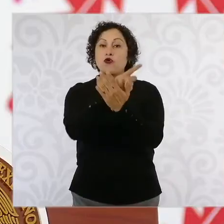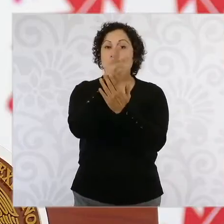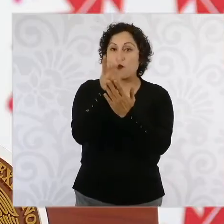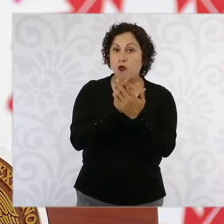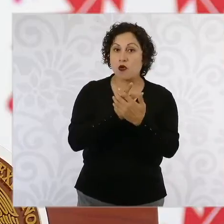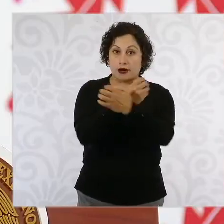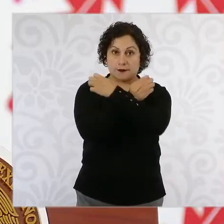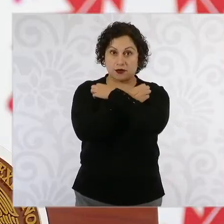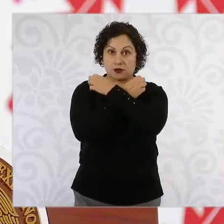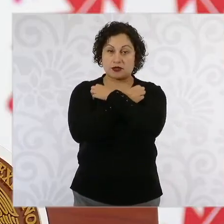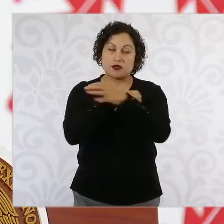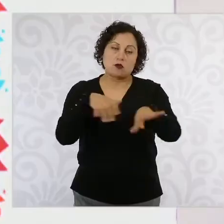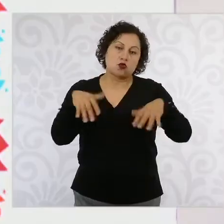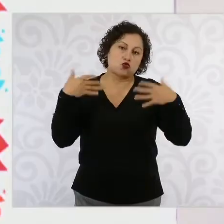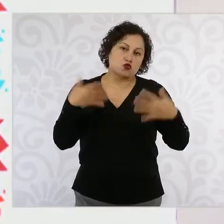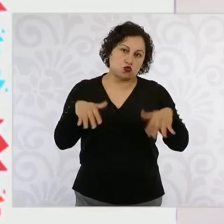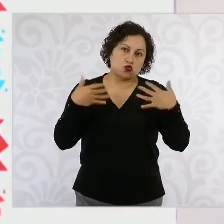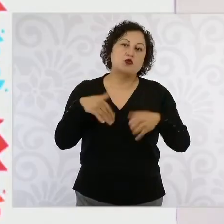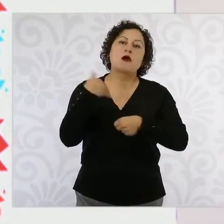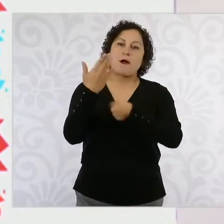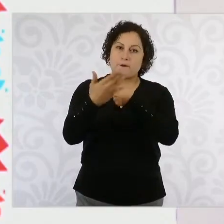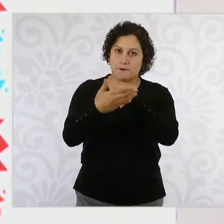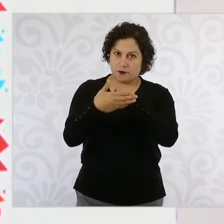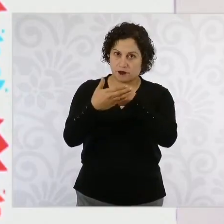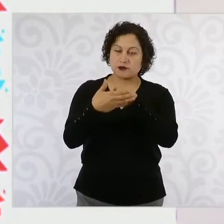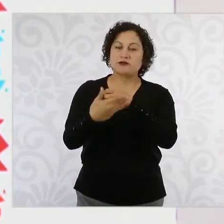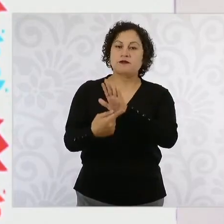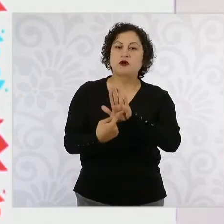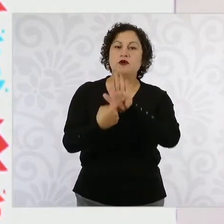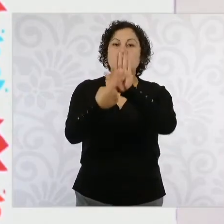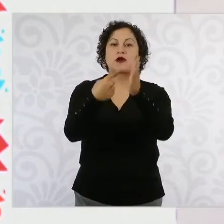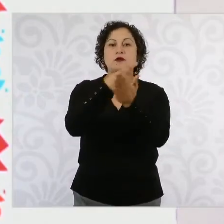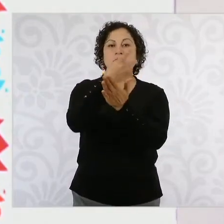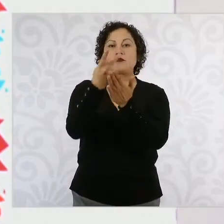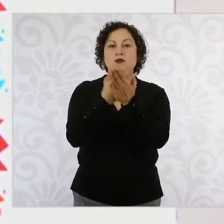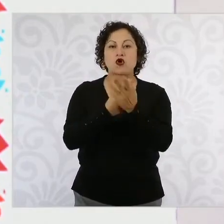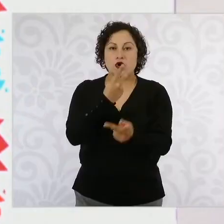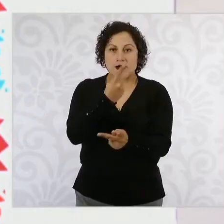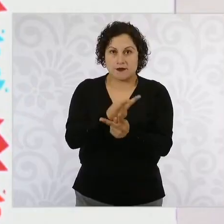a presentar el programa de educación media superior y el programa de educación superior